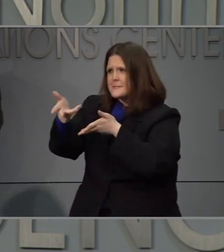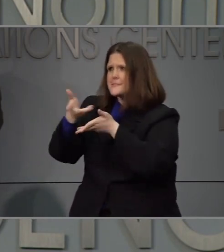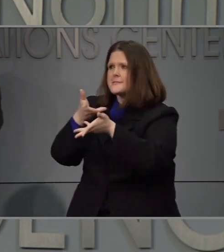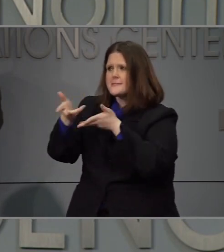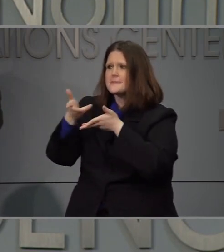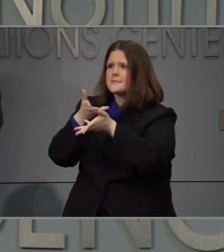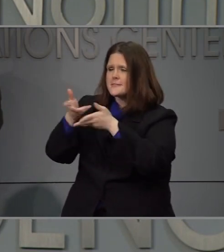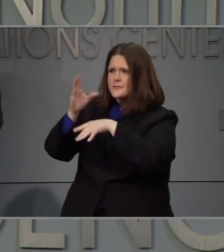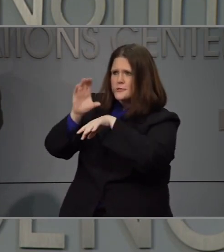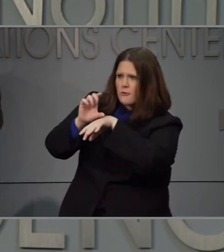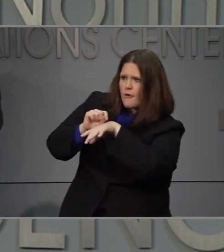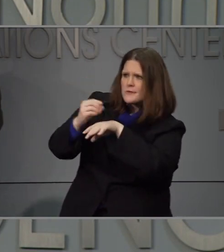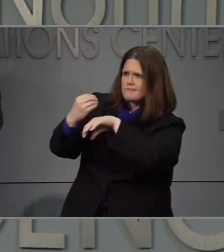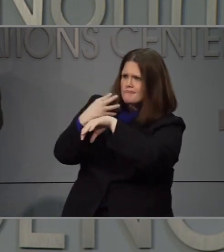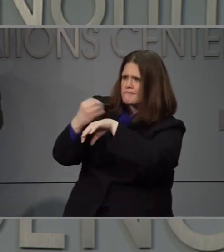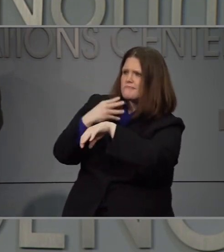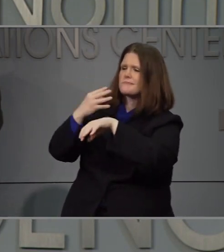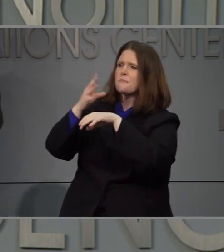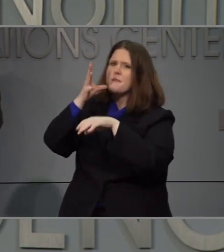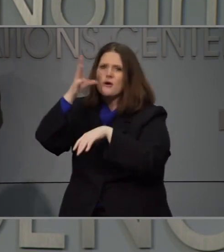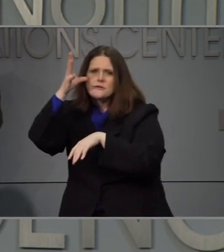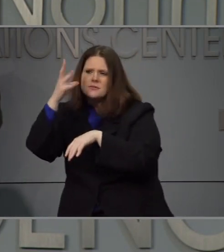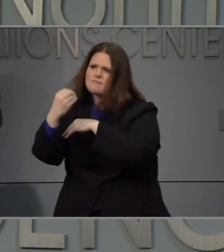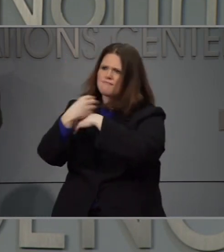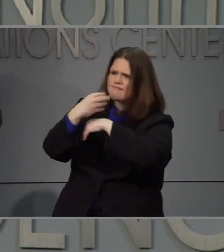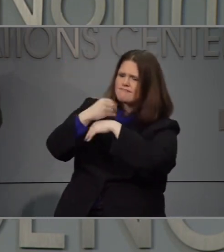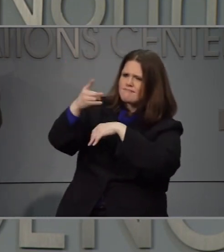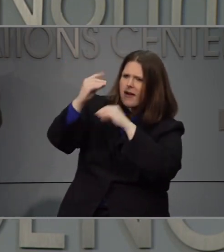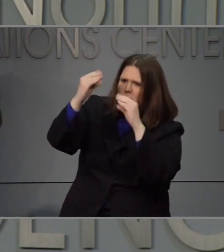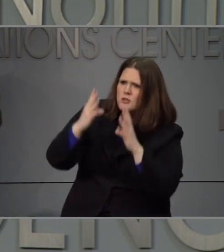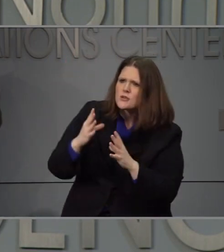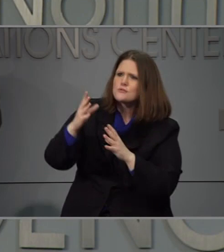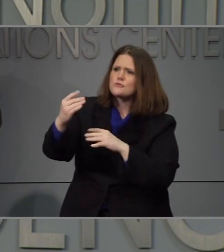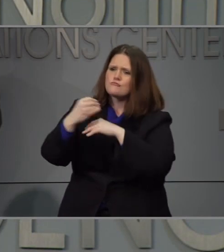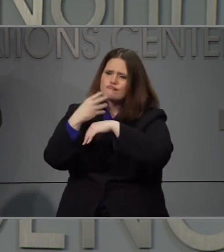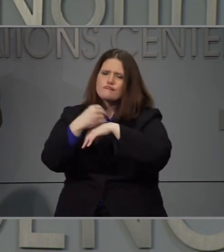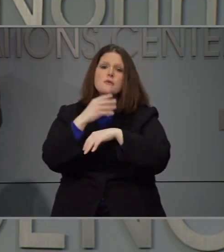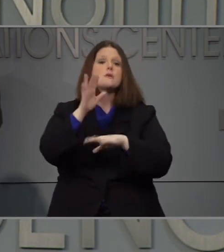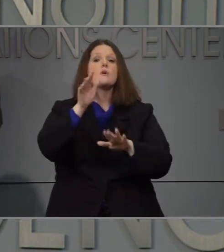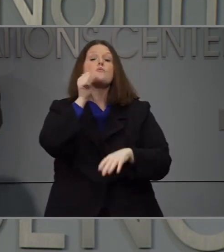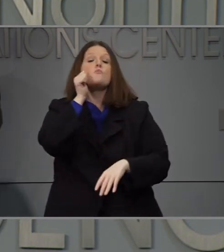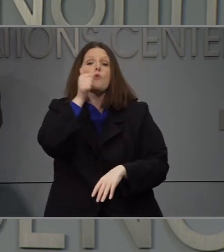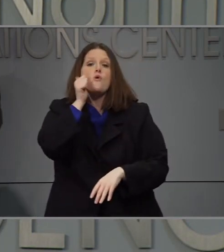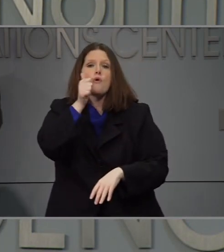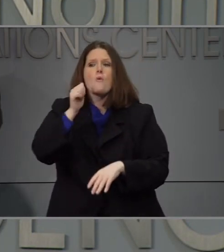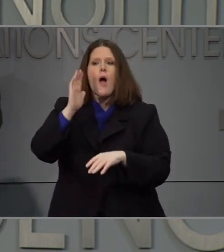necesitan. Hemos estado consultando con padres educadores y otros y mañana.